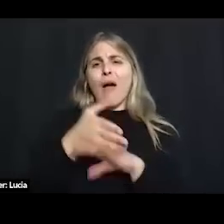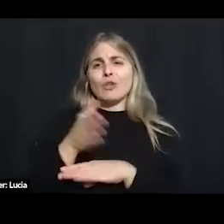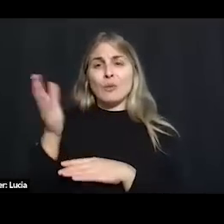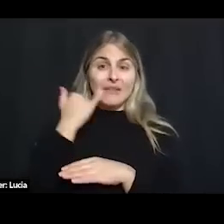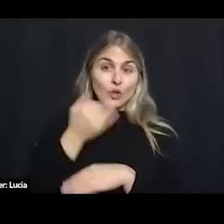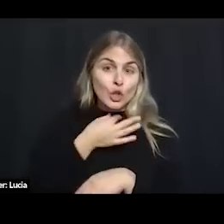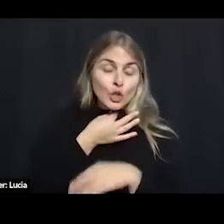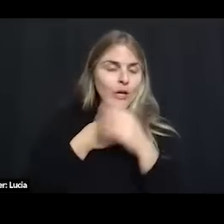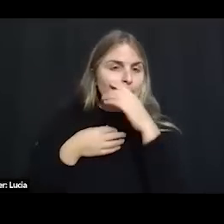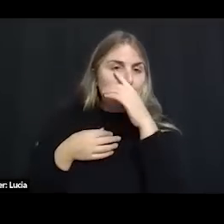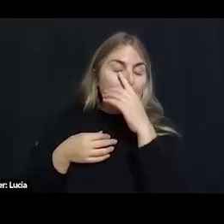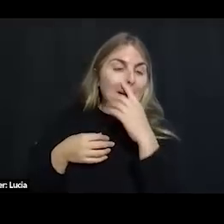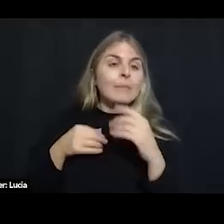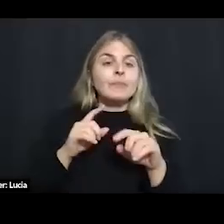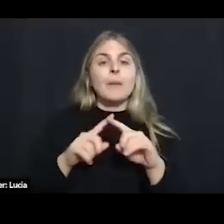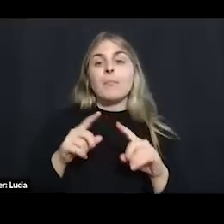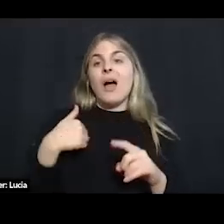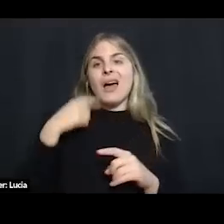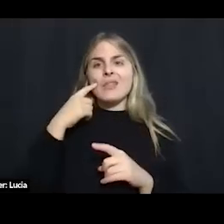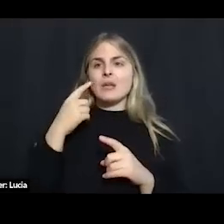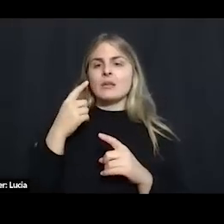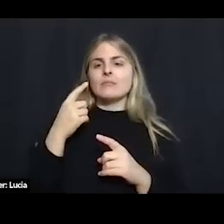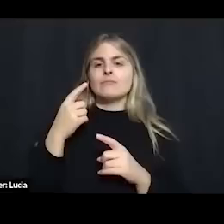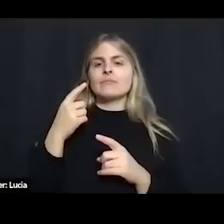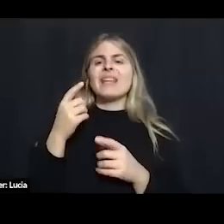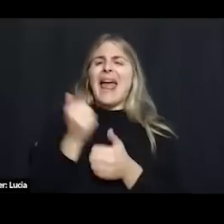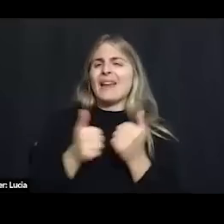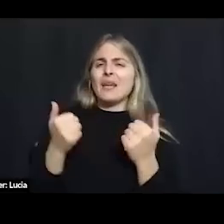Pero argumento que cualquier intervención de salud necesitaría mirar estos tres componentes